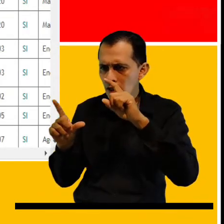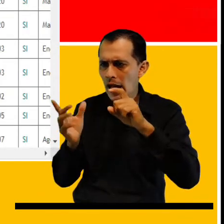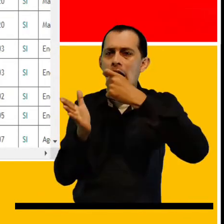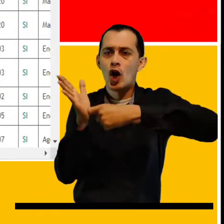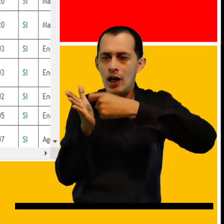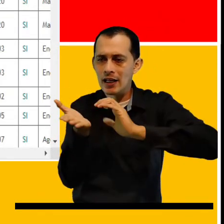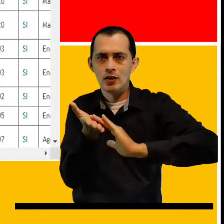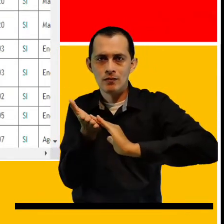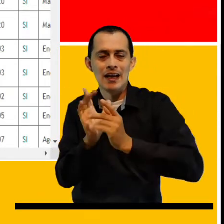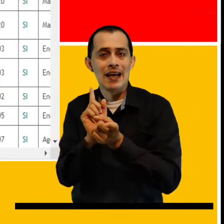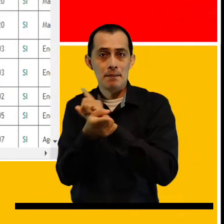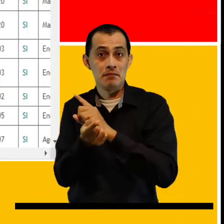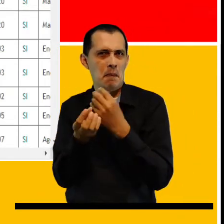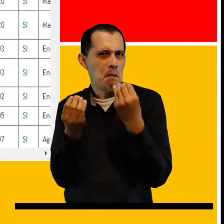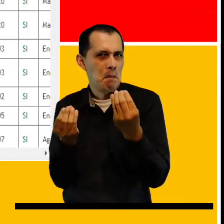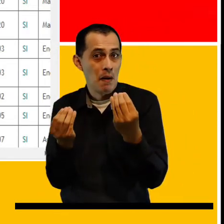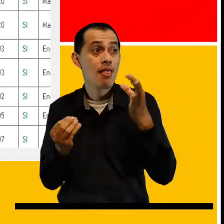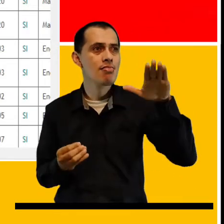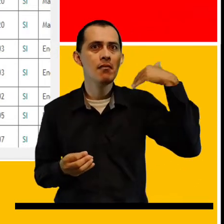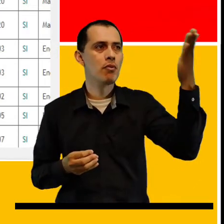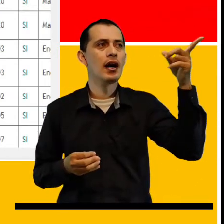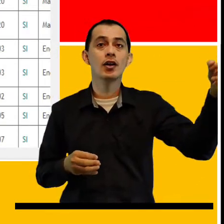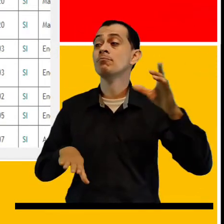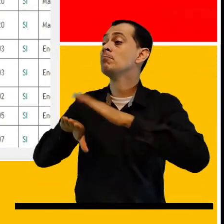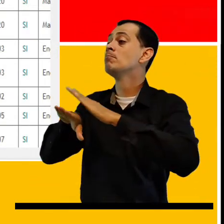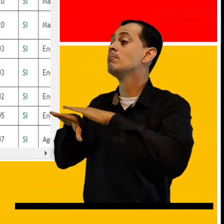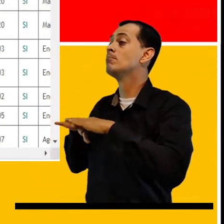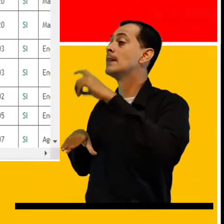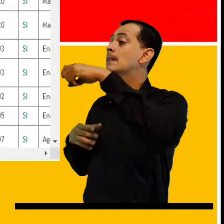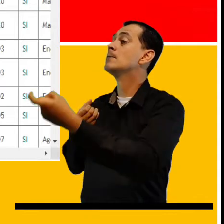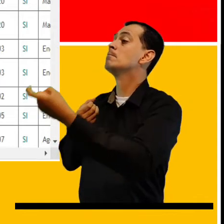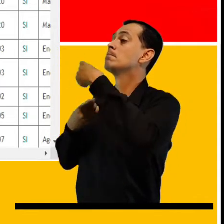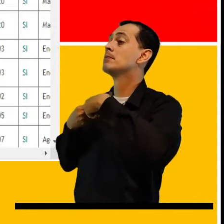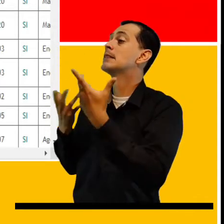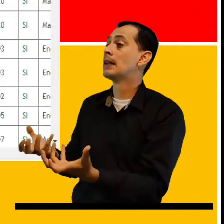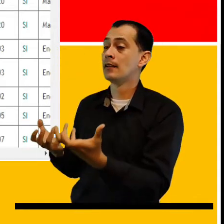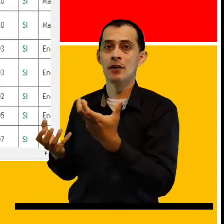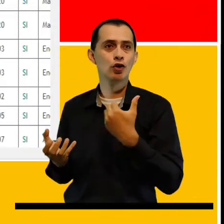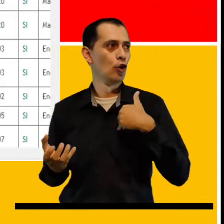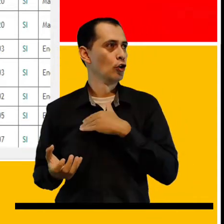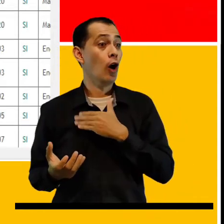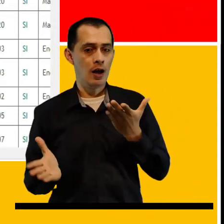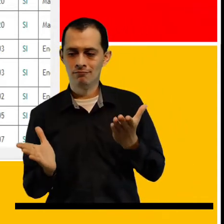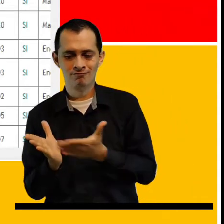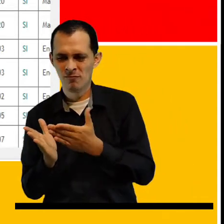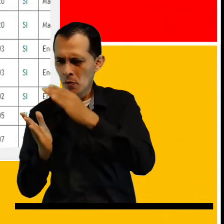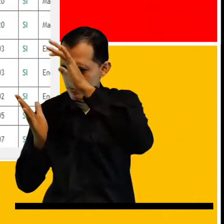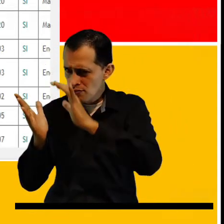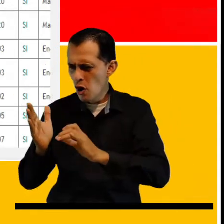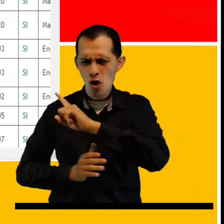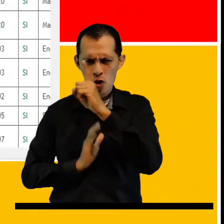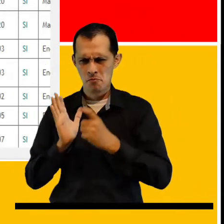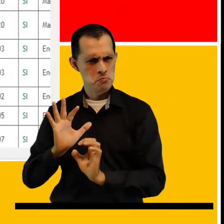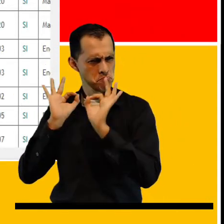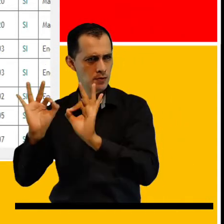las convocatorias, se pueda evaluar correctamente la trayectoria de uno como investigador.